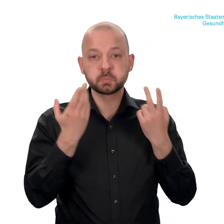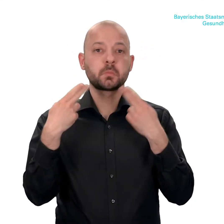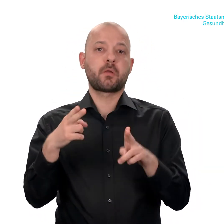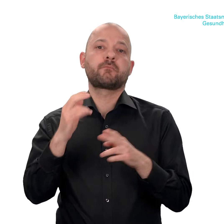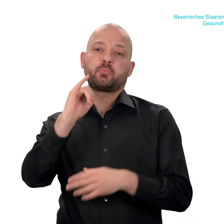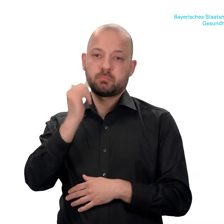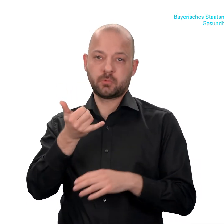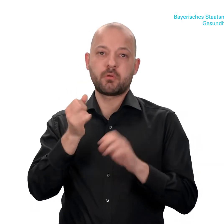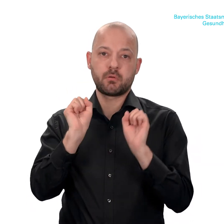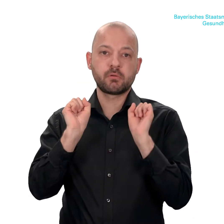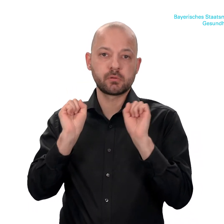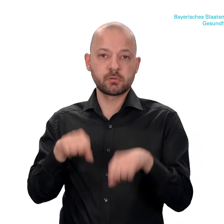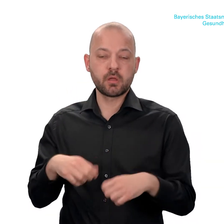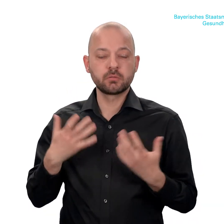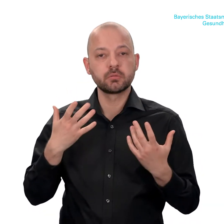Ja.